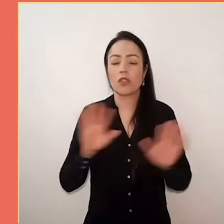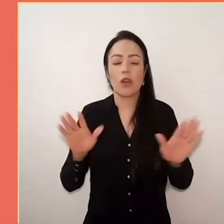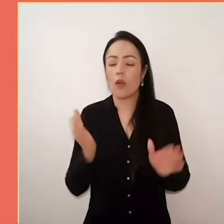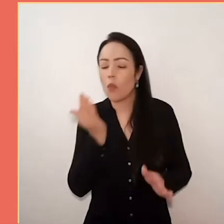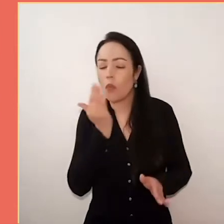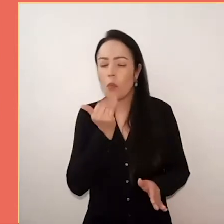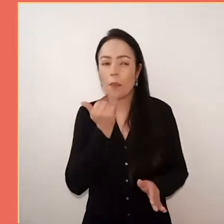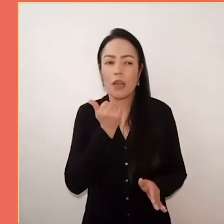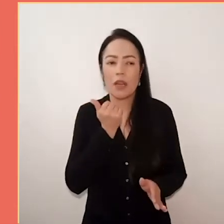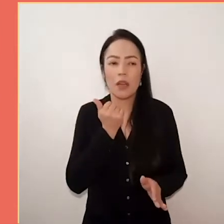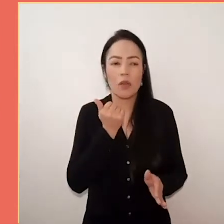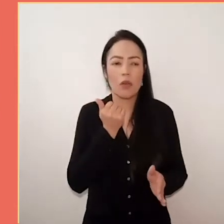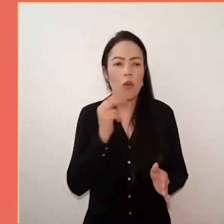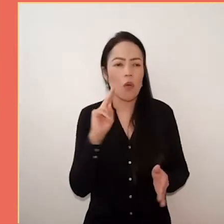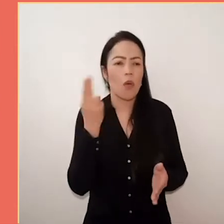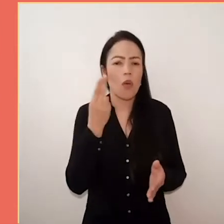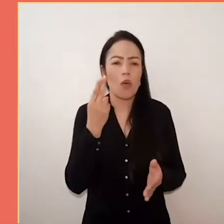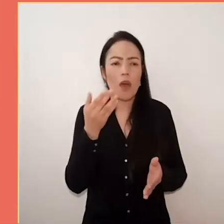o conteúdo do corpo da barata.